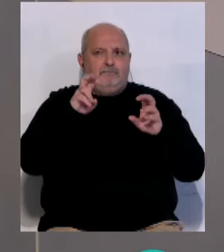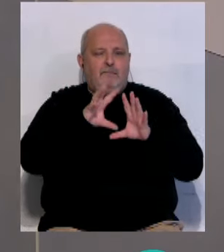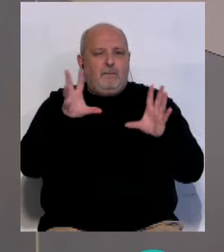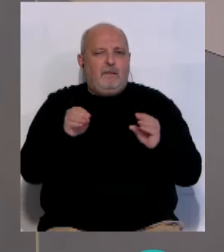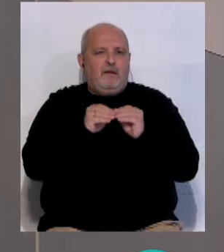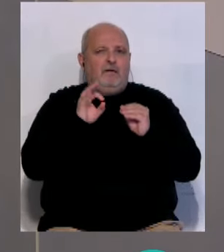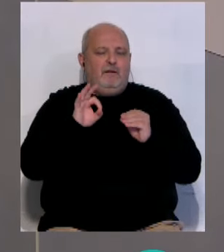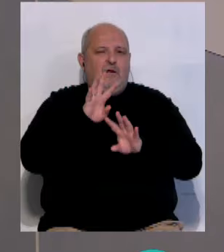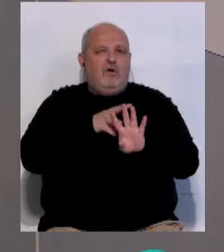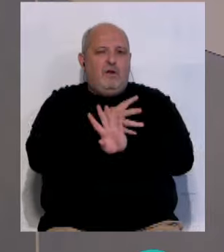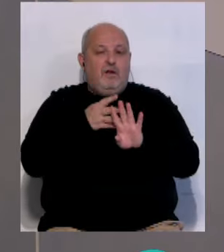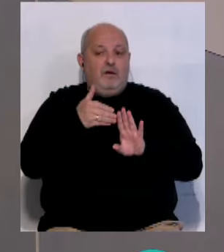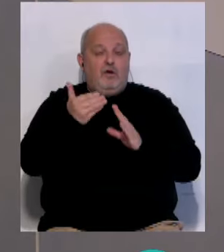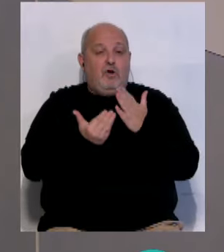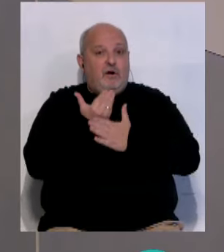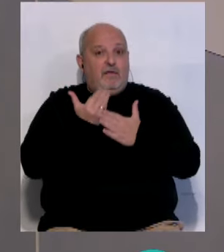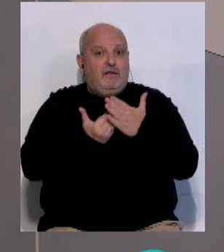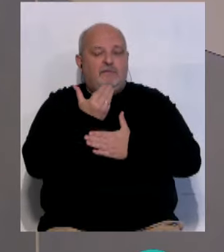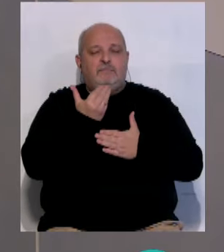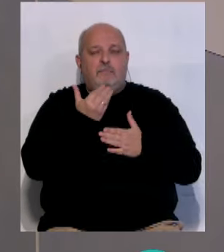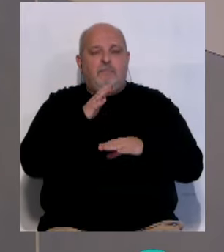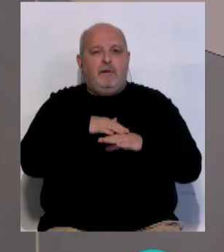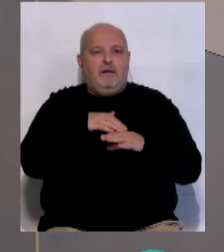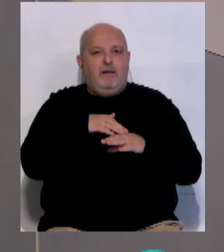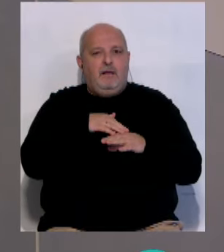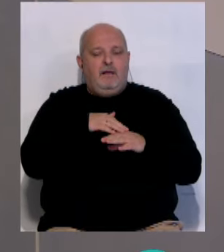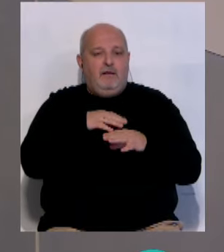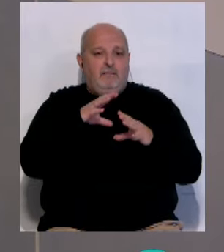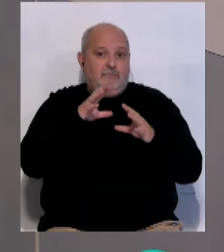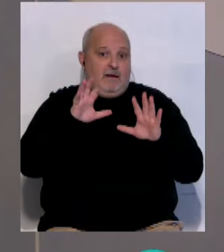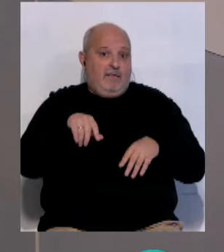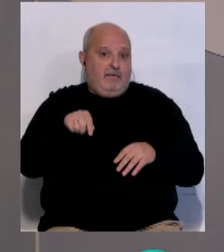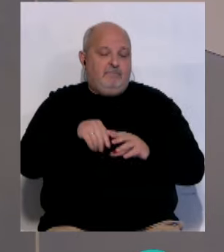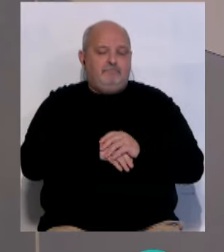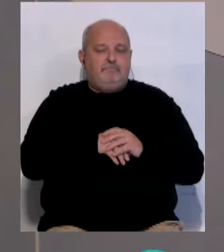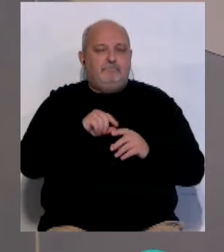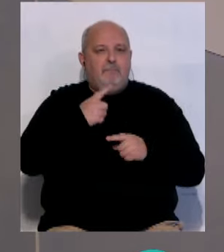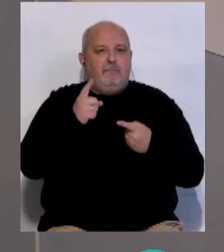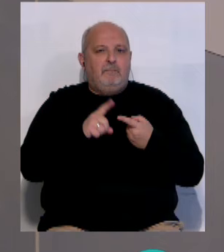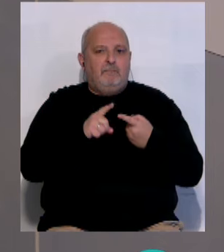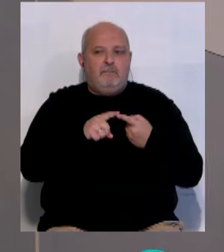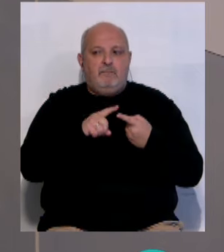a los horarios de las próximas jornadas para el conjunto amarillo comenzamos por esta la primera